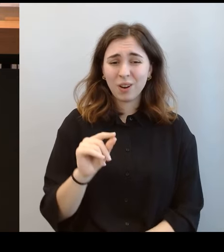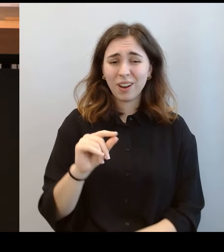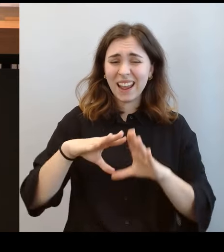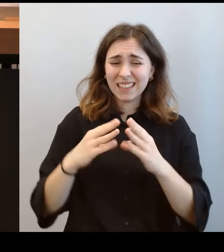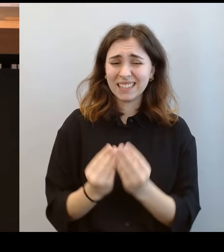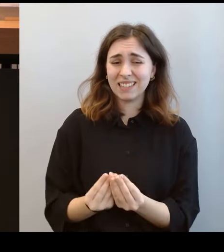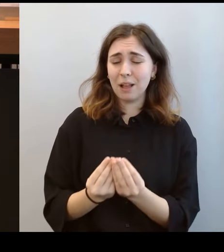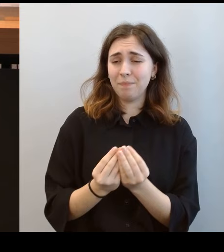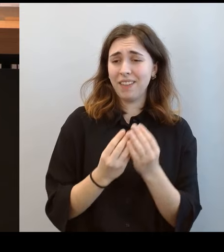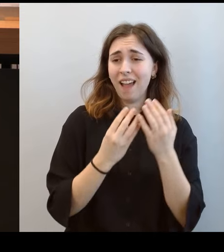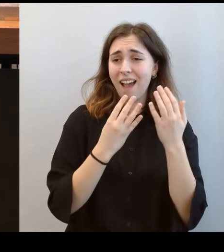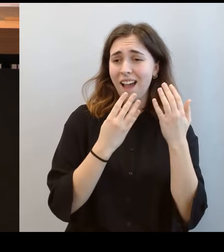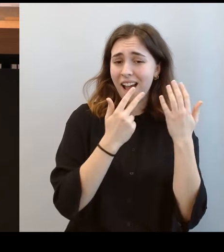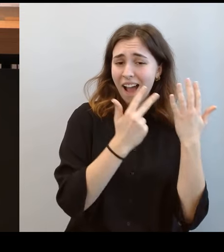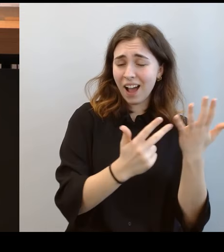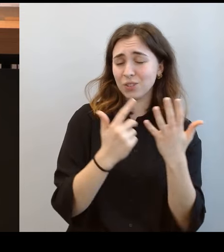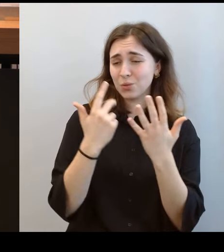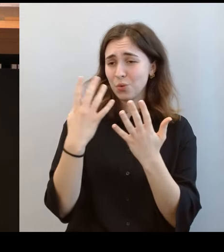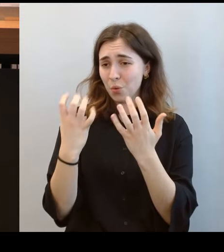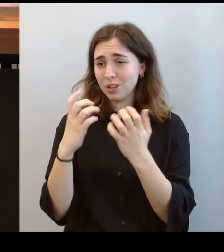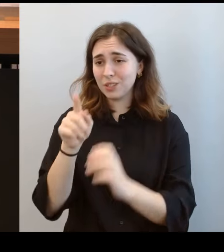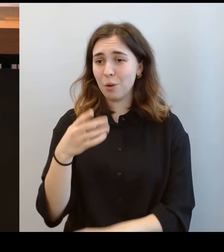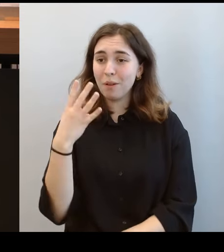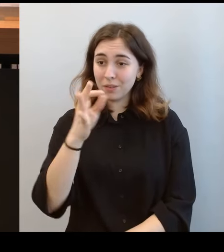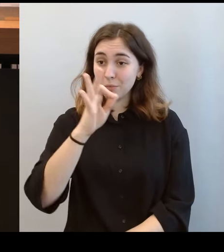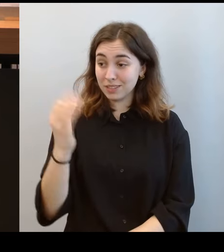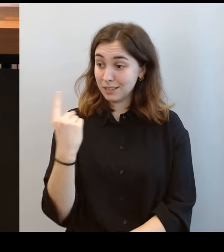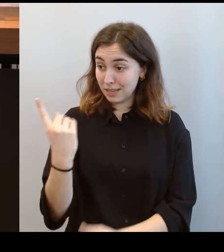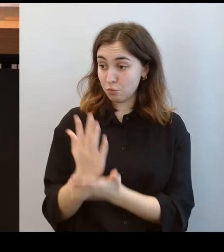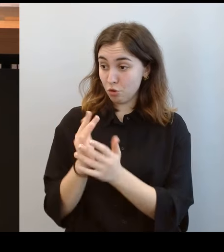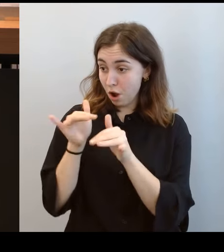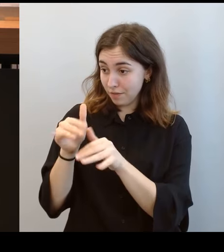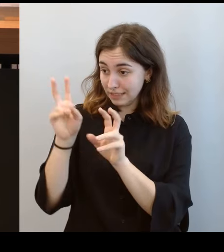Aufenthaltstitel haben, ihre Aufenthaltstitel verlängern können.